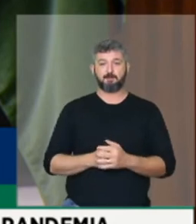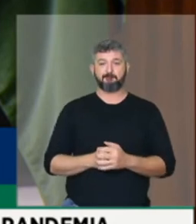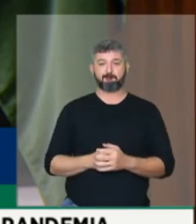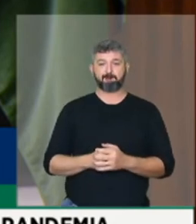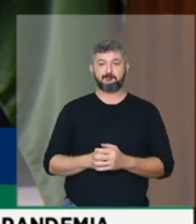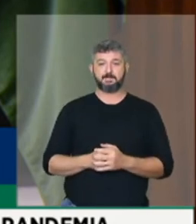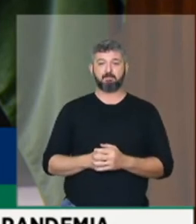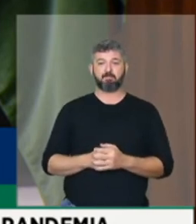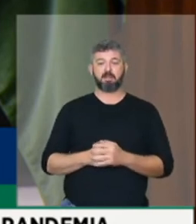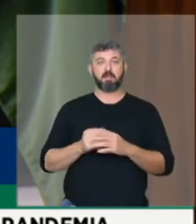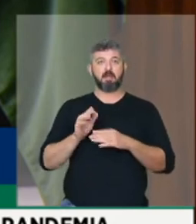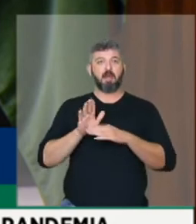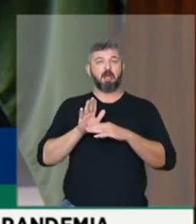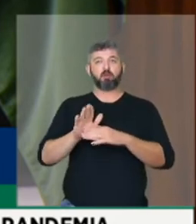FOI UMA MEDIDA QUE SOCORREU EMPRESAS E EMPREGOS. NÓS